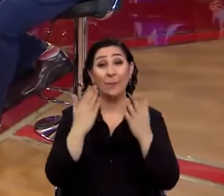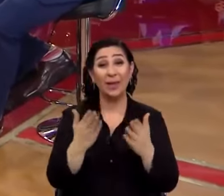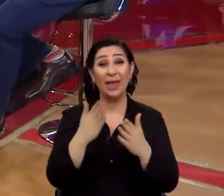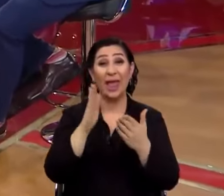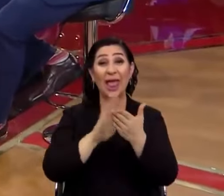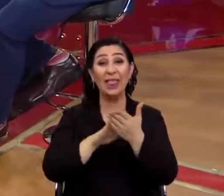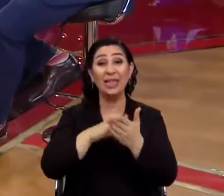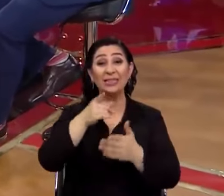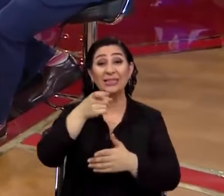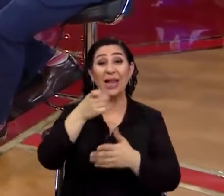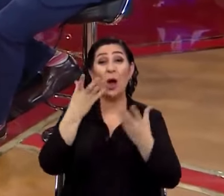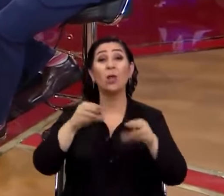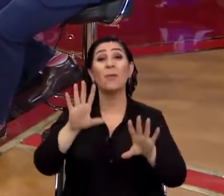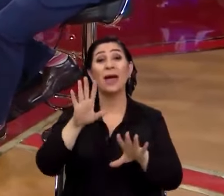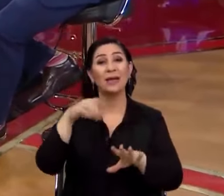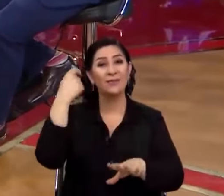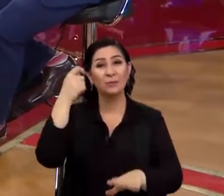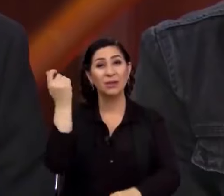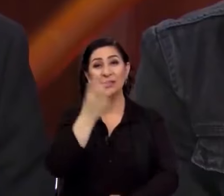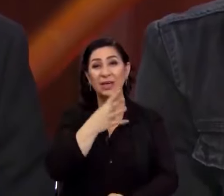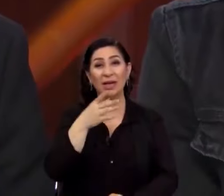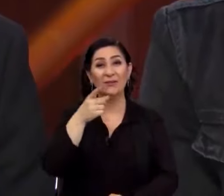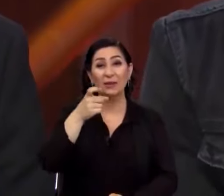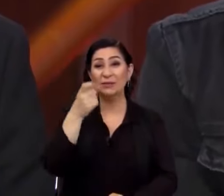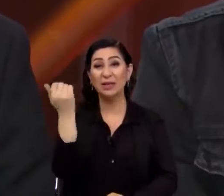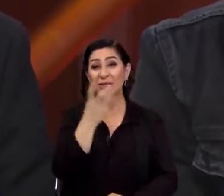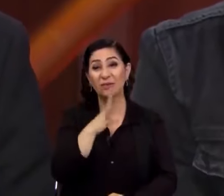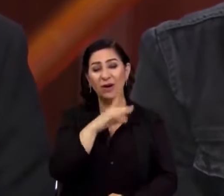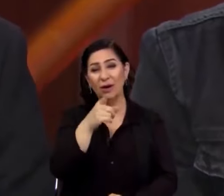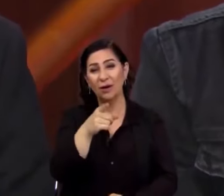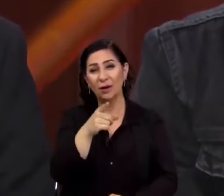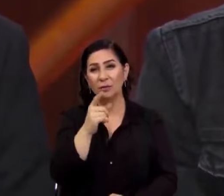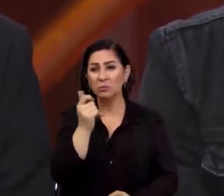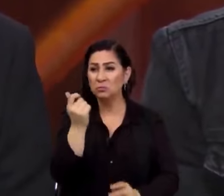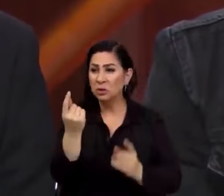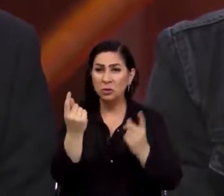olmayan kaç tane filmin var Kaç tane silah olan işin var Hiç saymadım yani